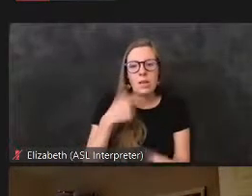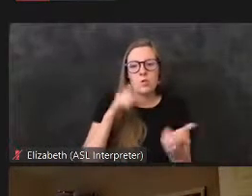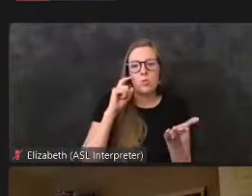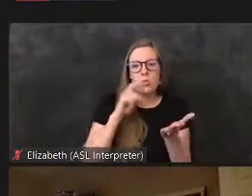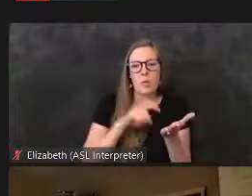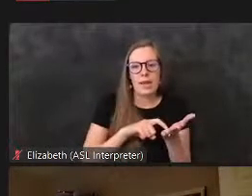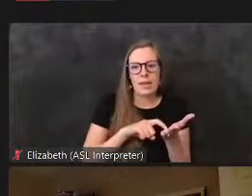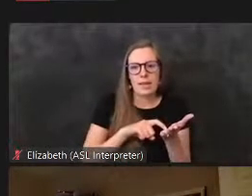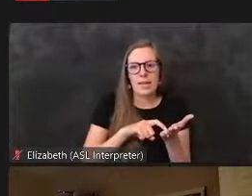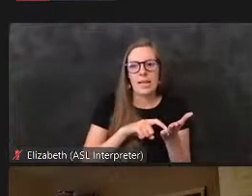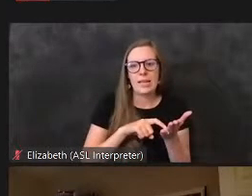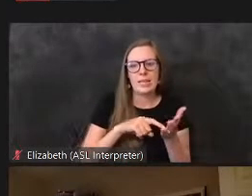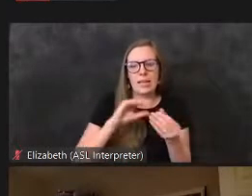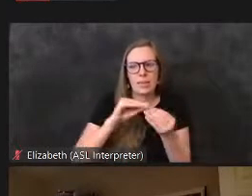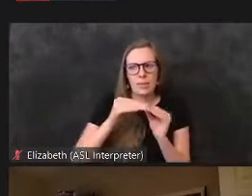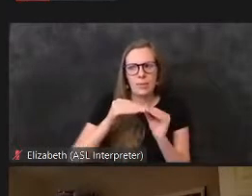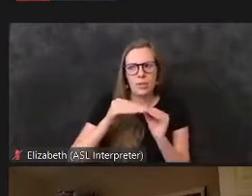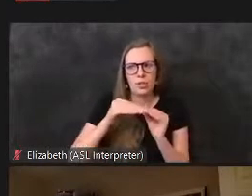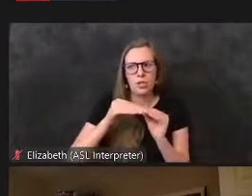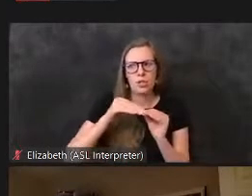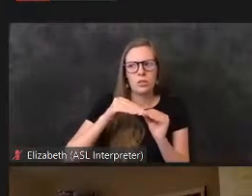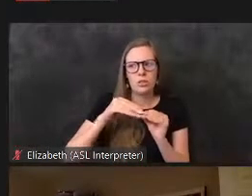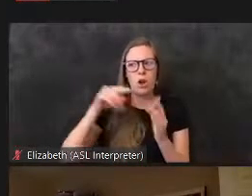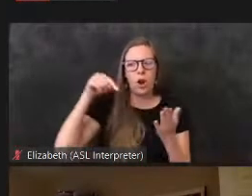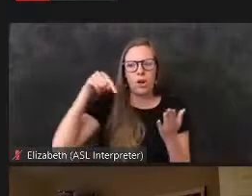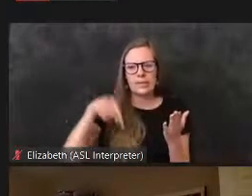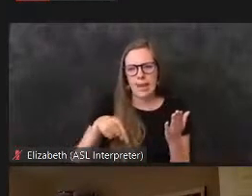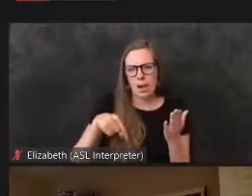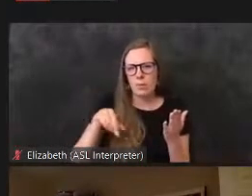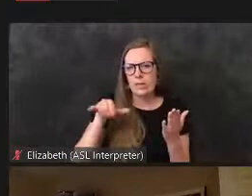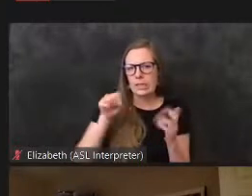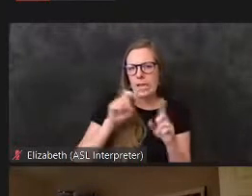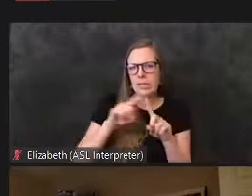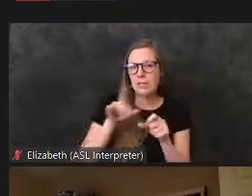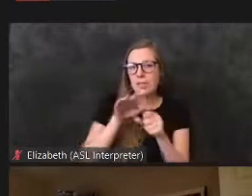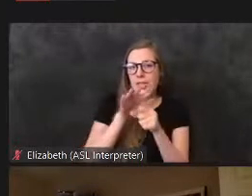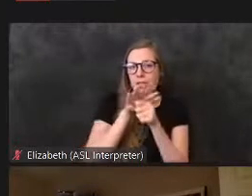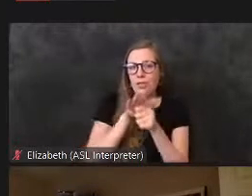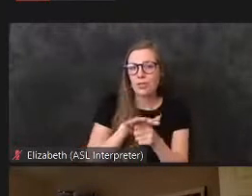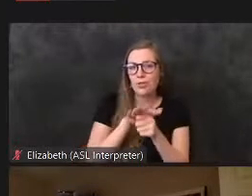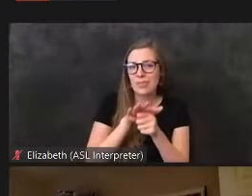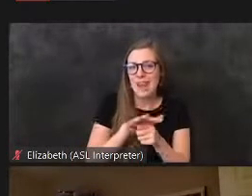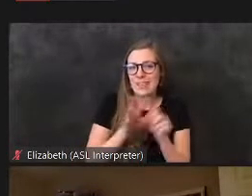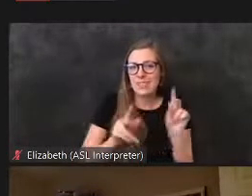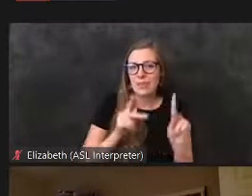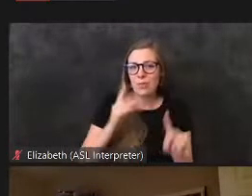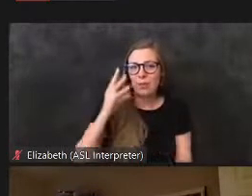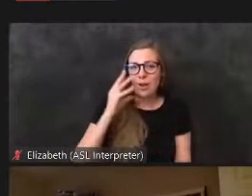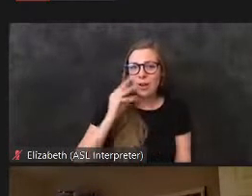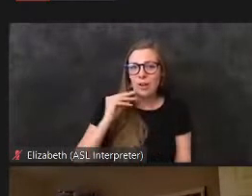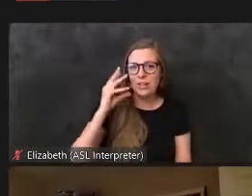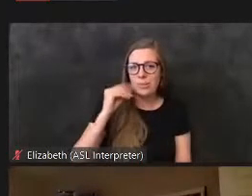y reconocer la manera en que la velocidad y los estresantes de las personas.